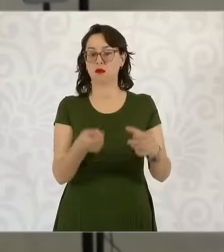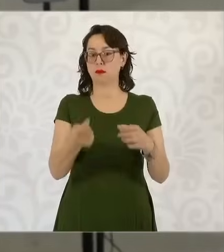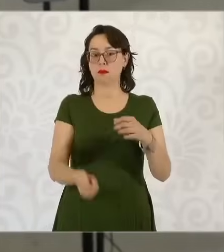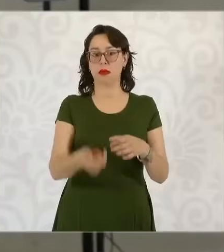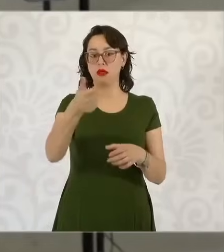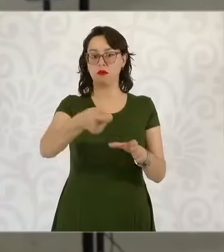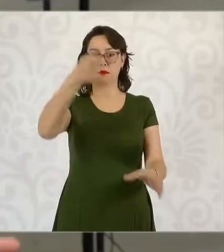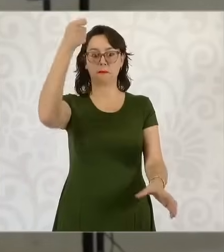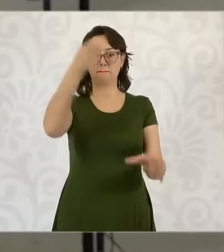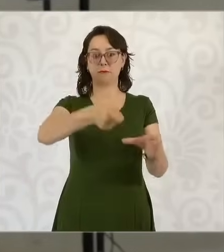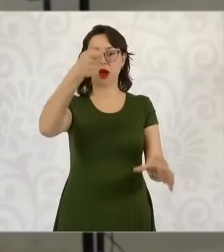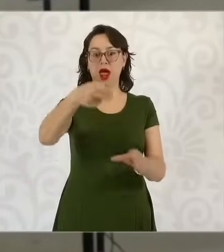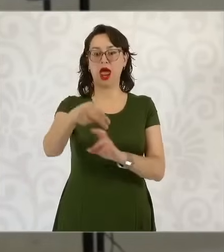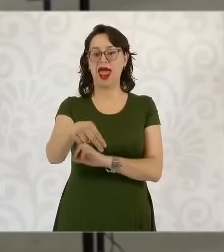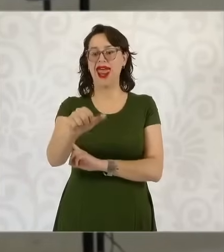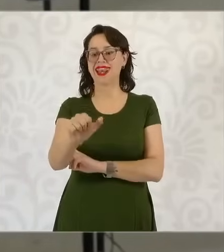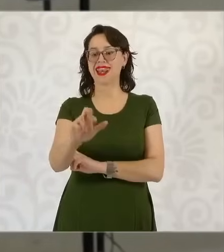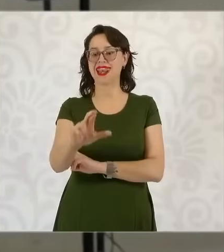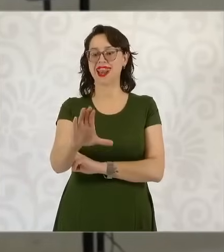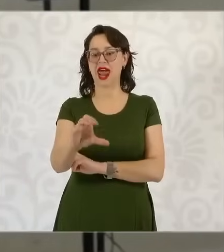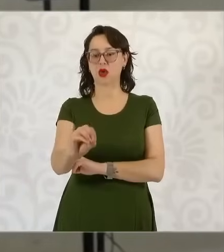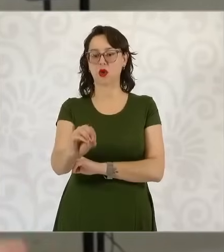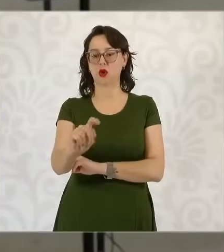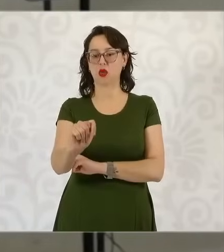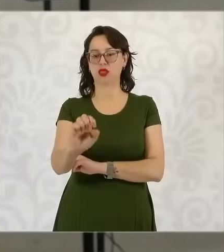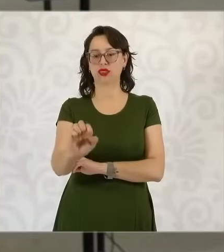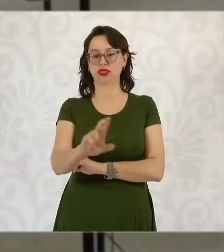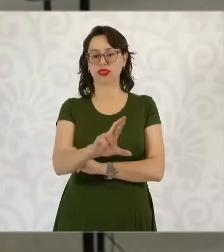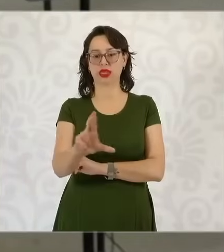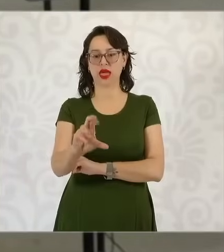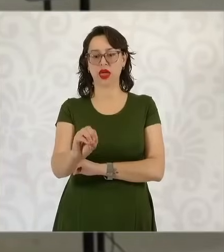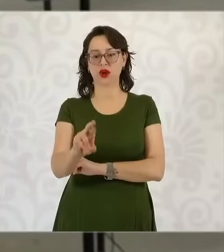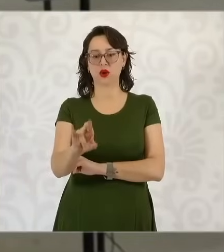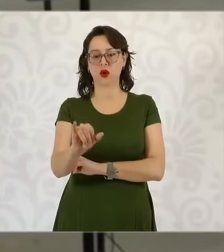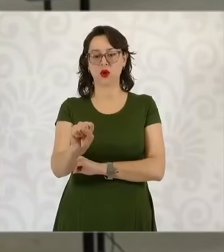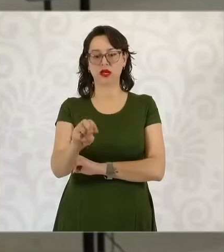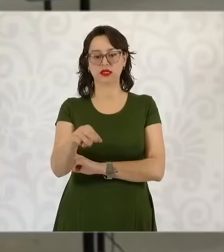dos personas que están prófugas van a ayudar a a perseguirlos ¿de qué forma van a estar colaborando